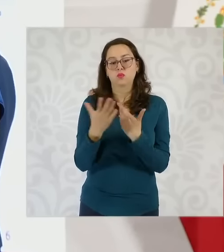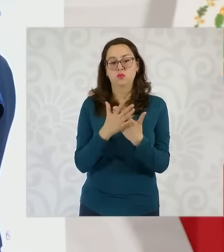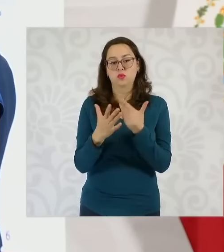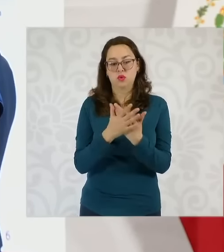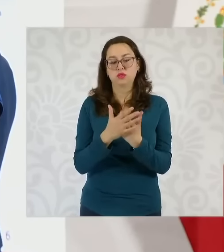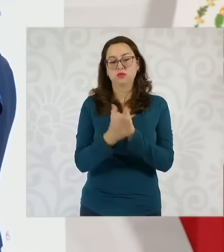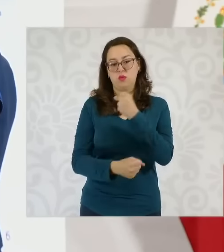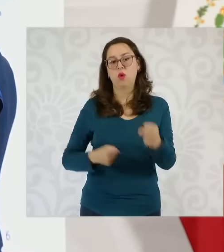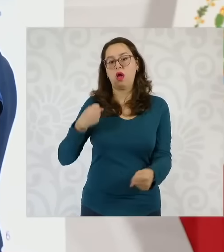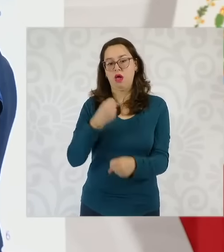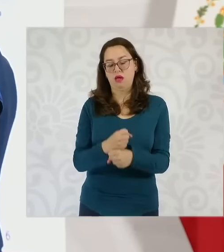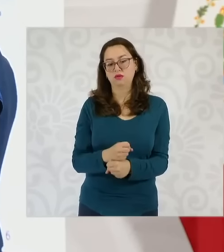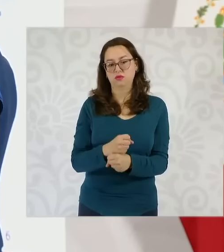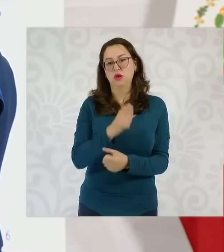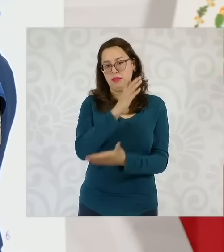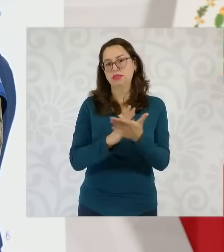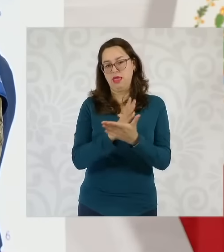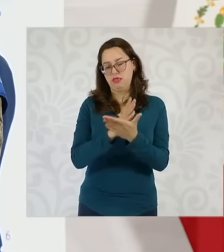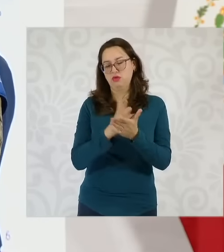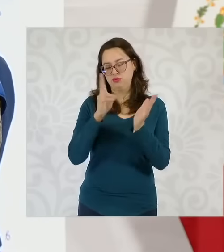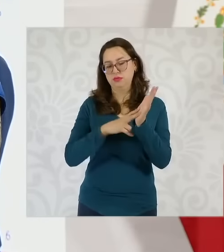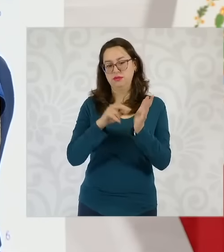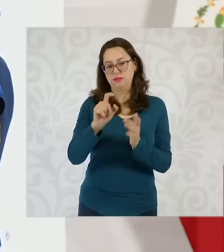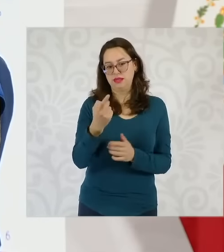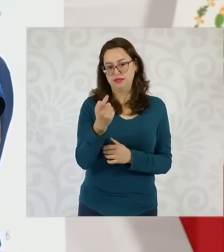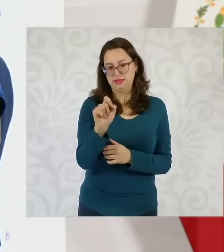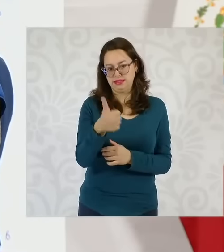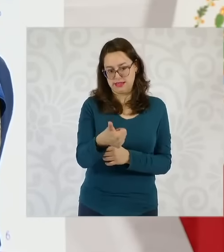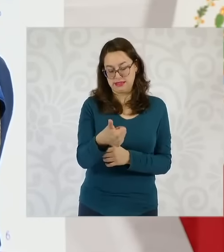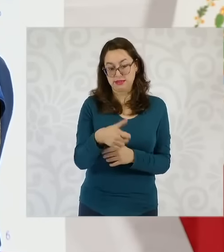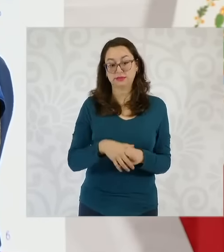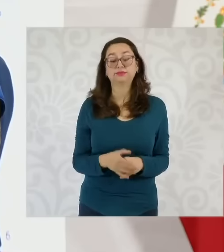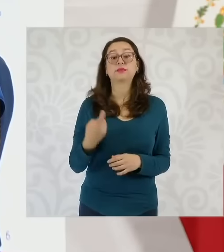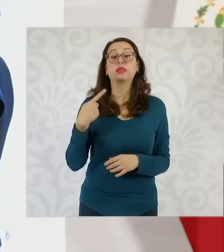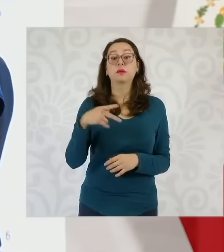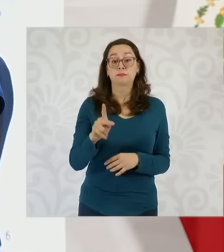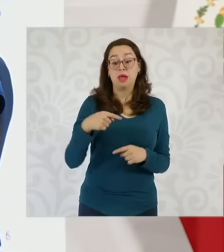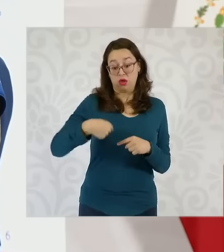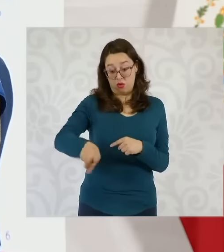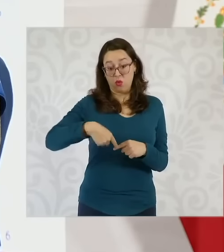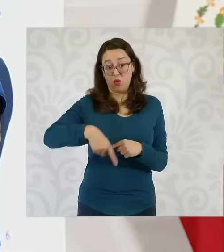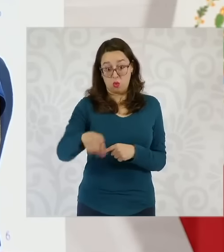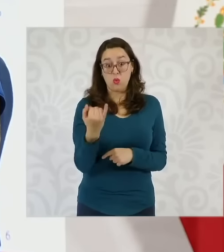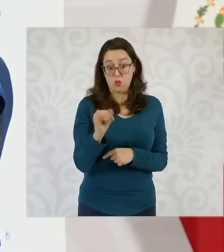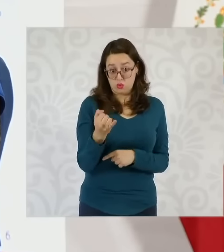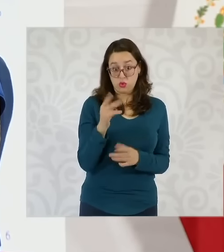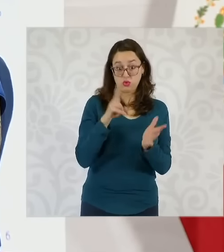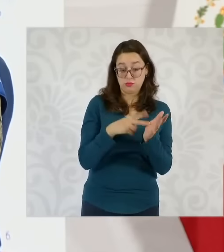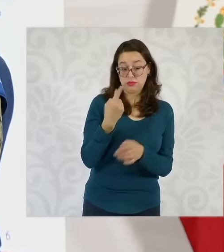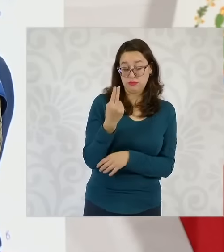próximo año sin embargo ahorita próximamente para el mes de junio de este año estaremos eh